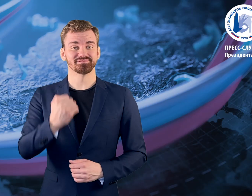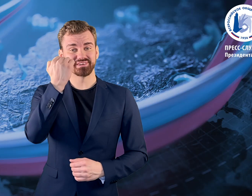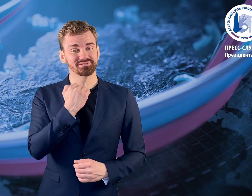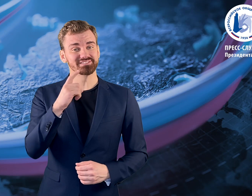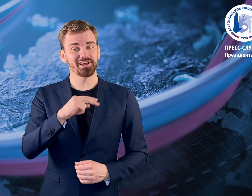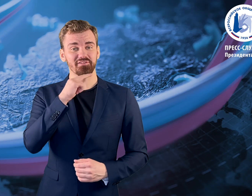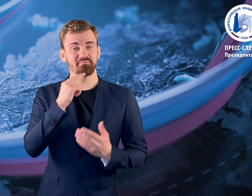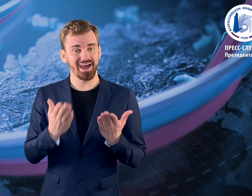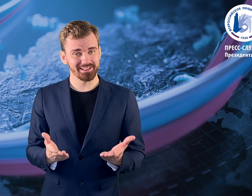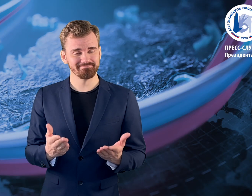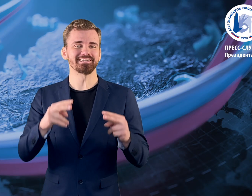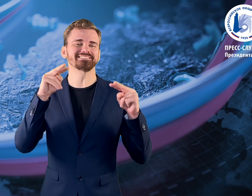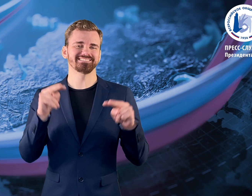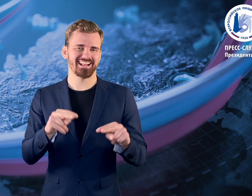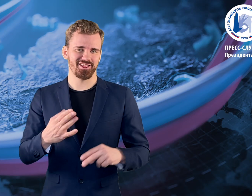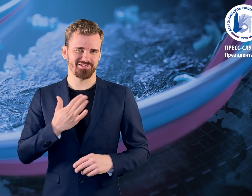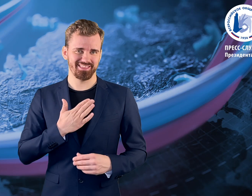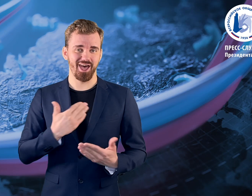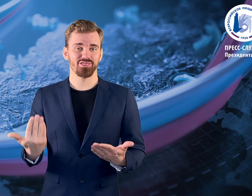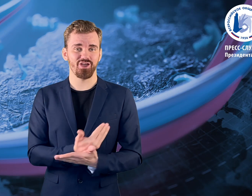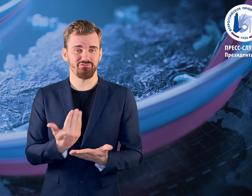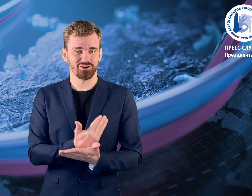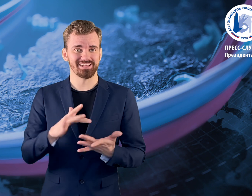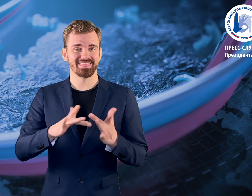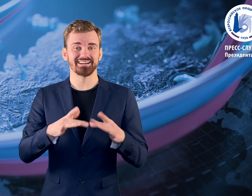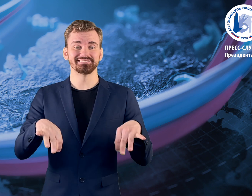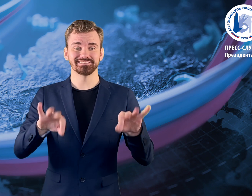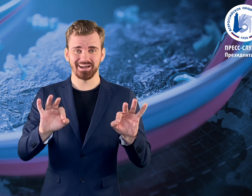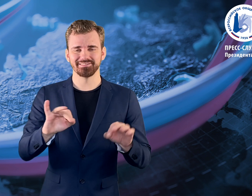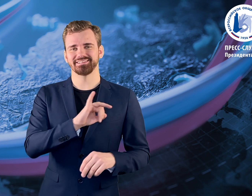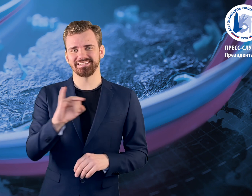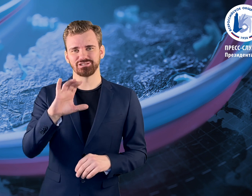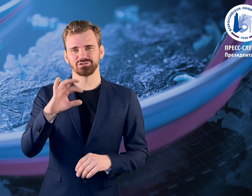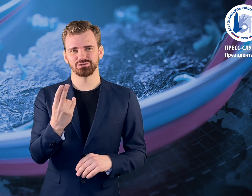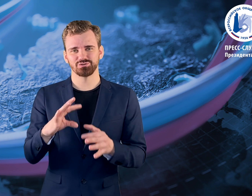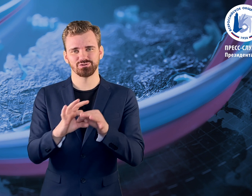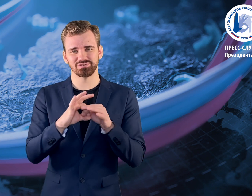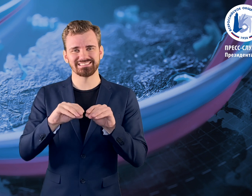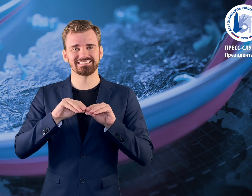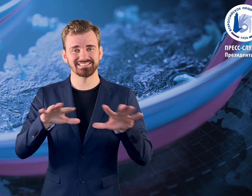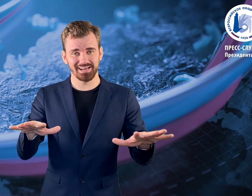Спасибо за внимание! Следите за нашими новостями на сайте ВОГ, в соцсетях,